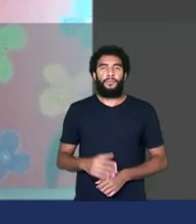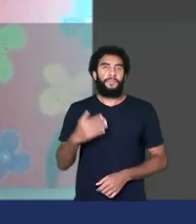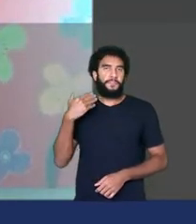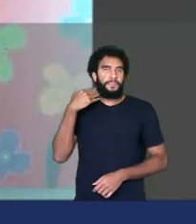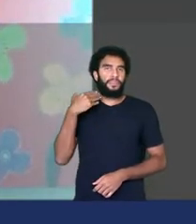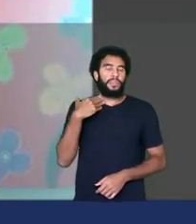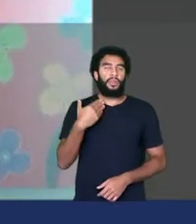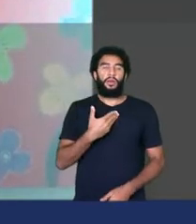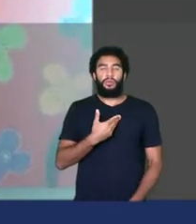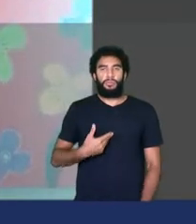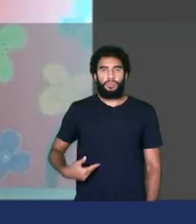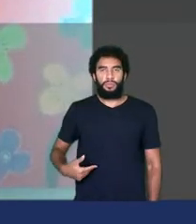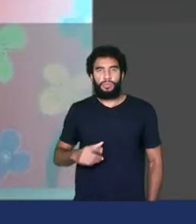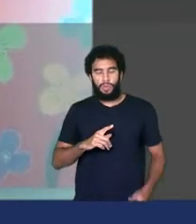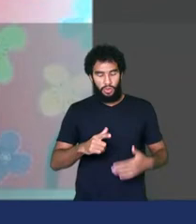FUNDAMENTAL PARA ALAVANCAR A ECONOMIA. OS BANCOS PÚBLICOS